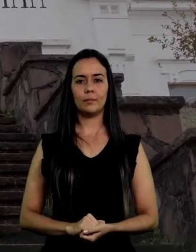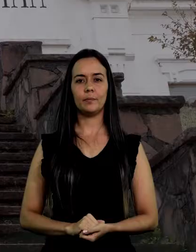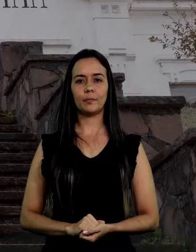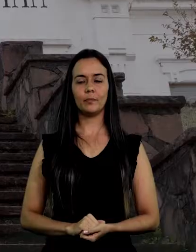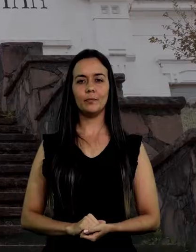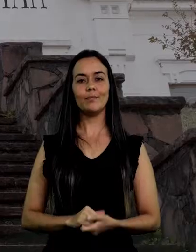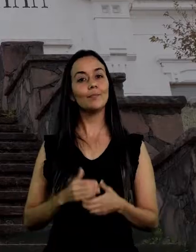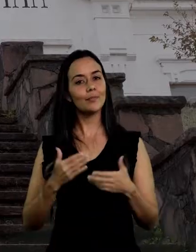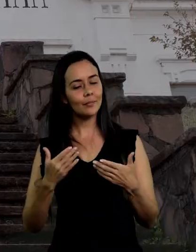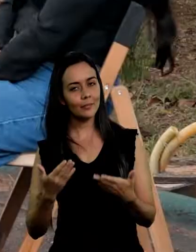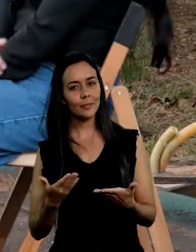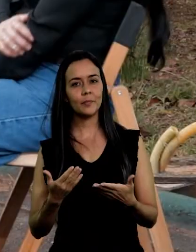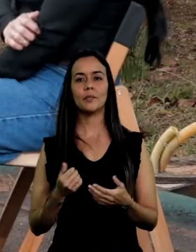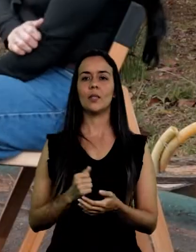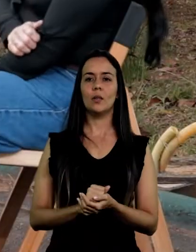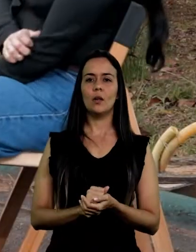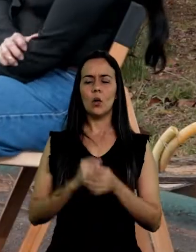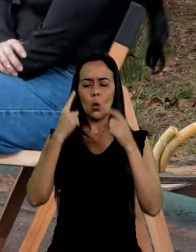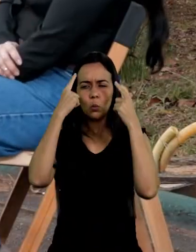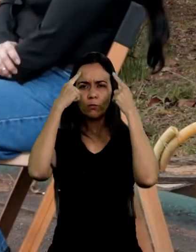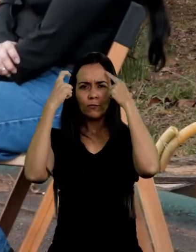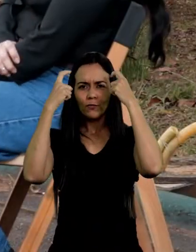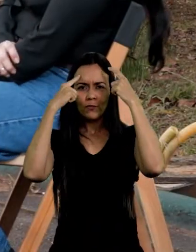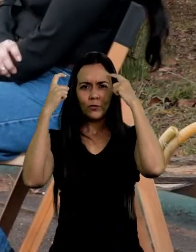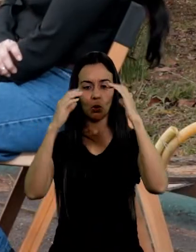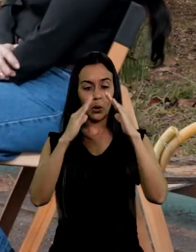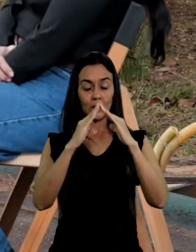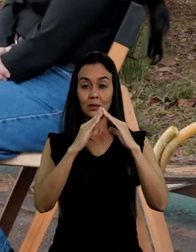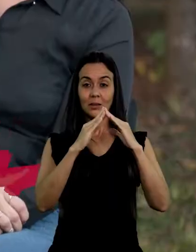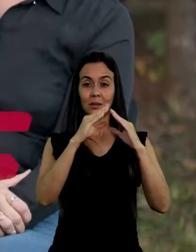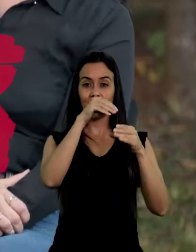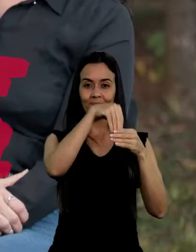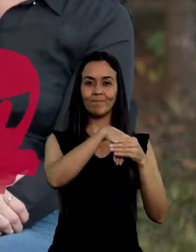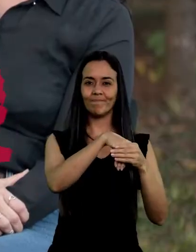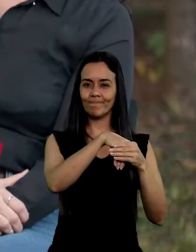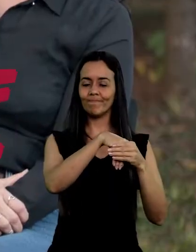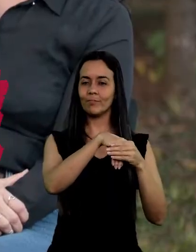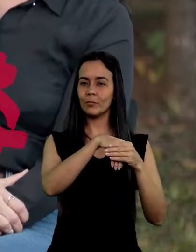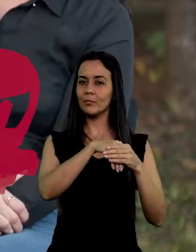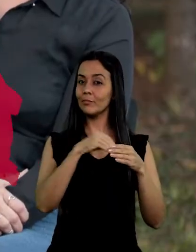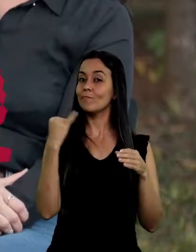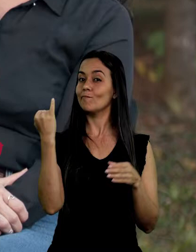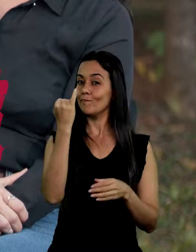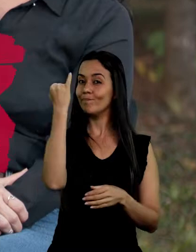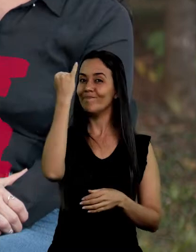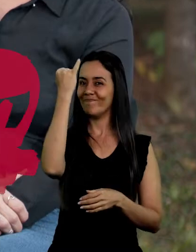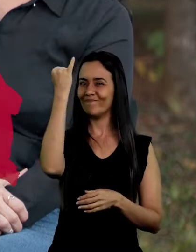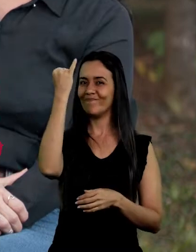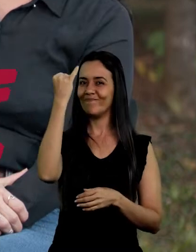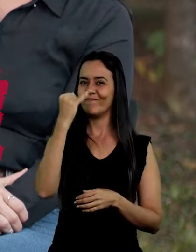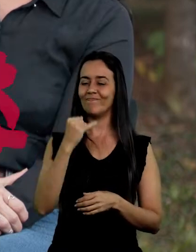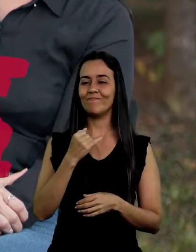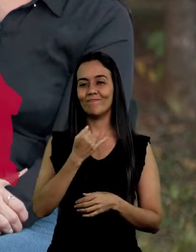Então, Alexandre, essa questão da violência doméstica, foi uma questão muito importante que se agravou.